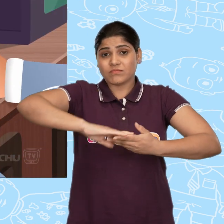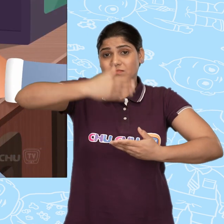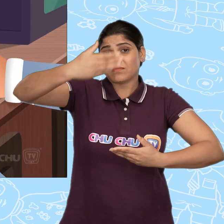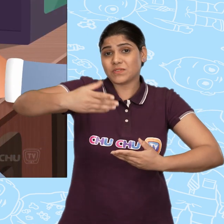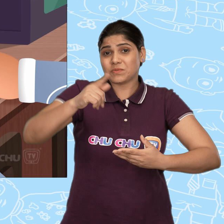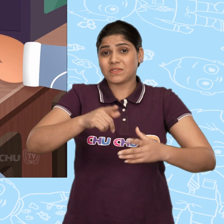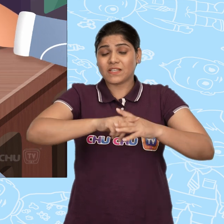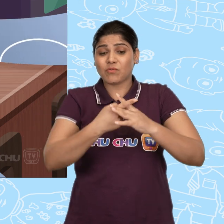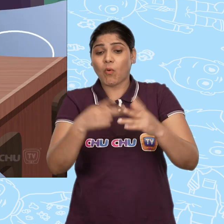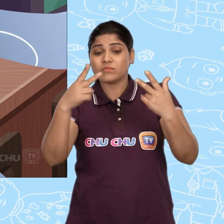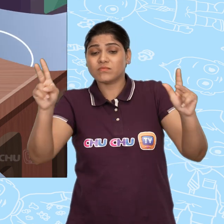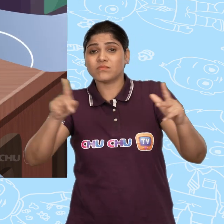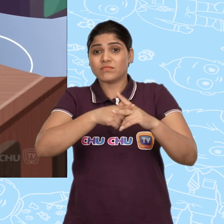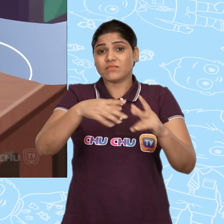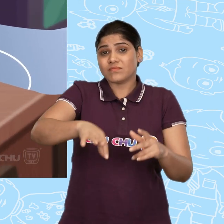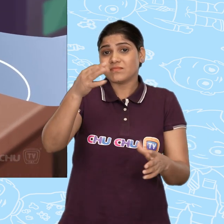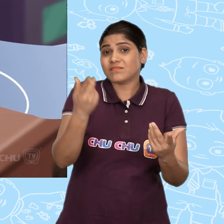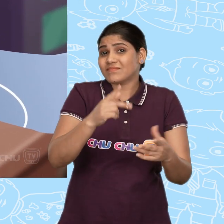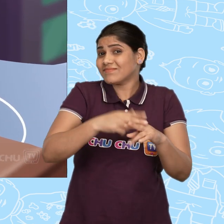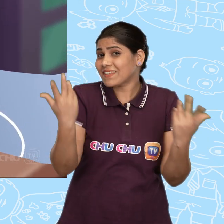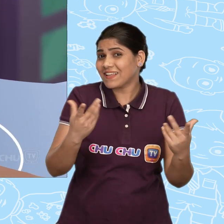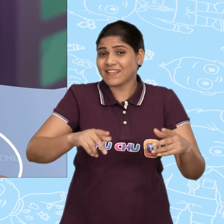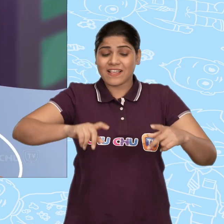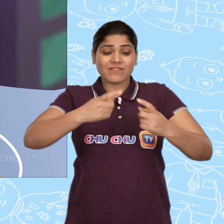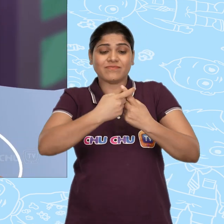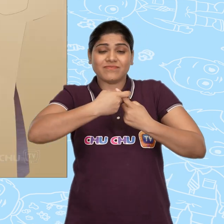उन्होंने उसमे से एक औज़ार निकाला जिसका नाम था 'Wrench'।